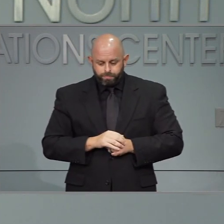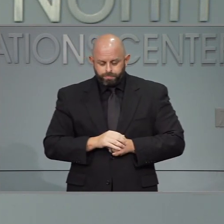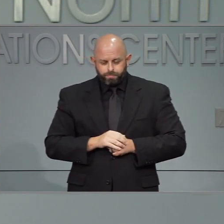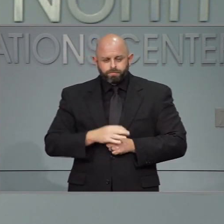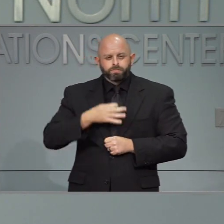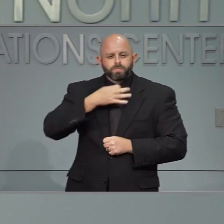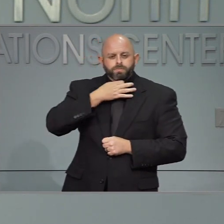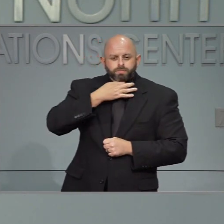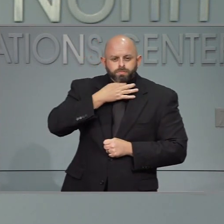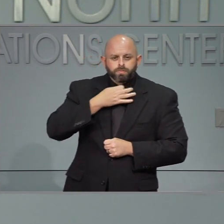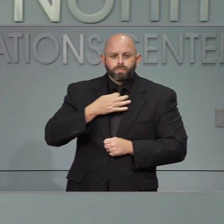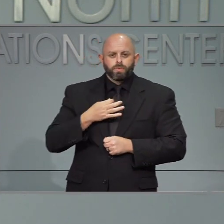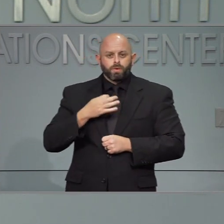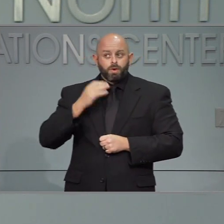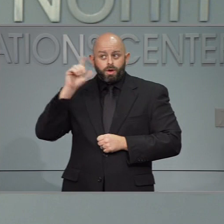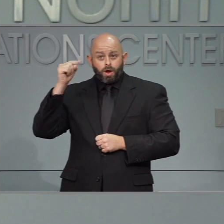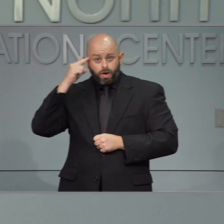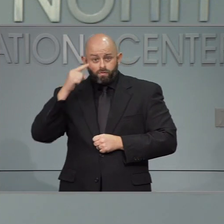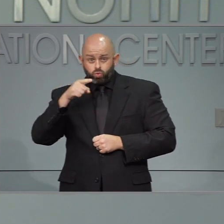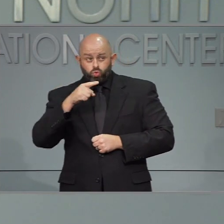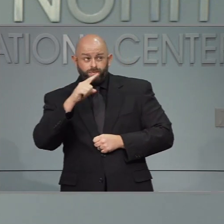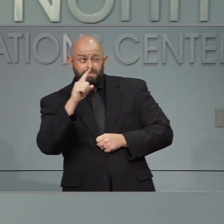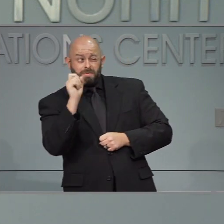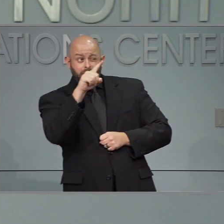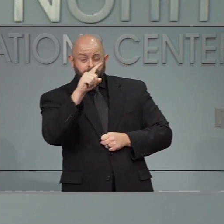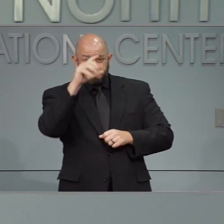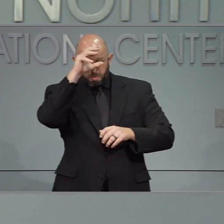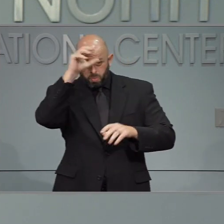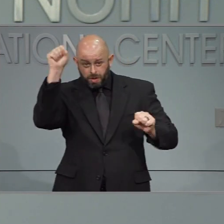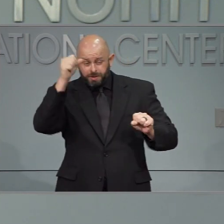Senado han podido comunicarse hoy ha podido tener